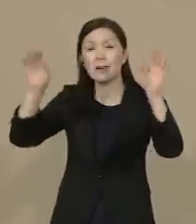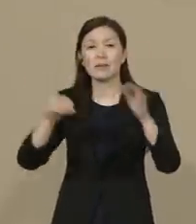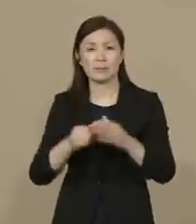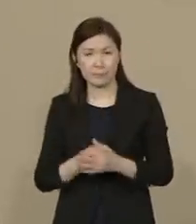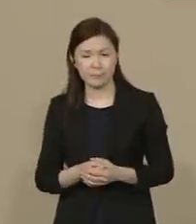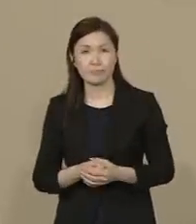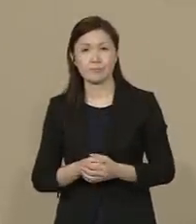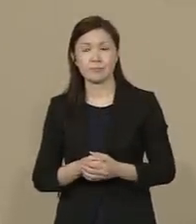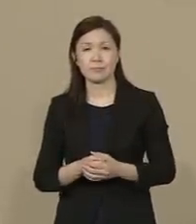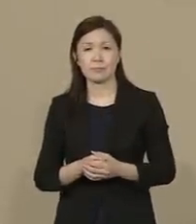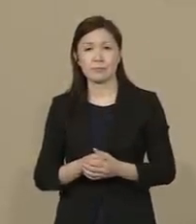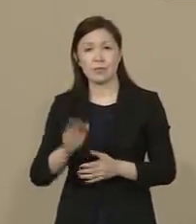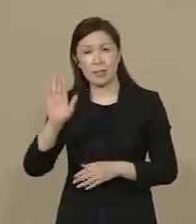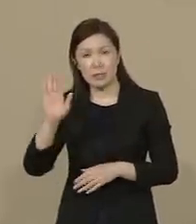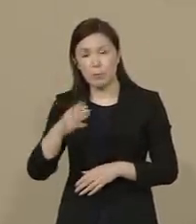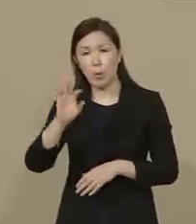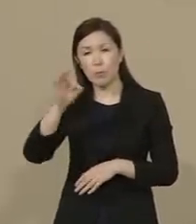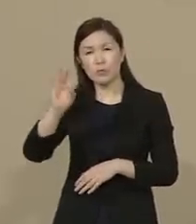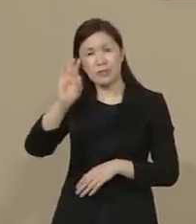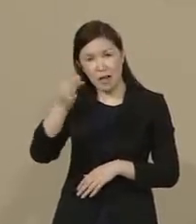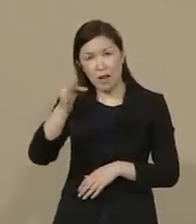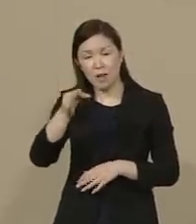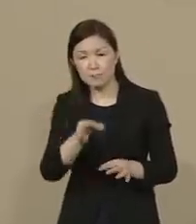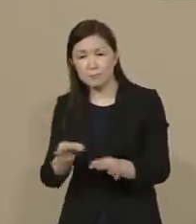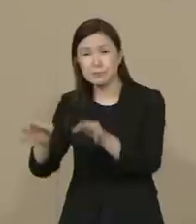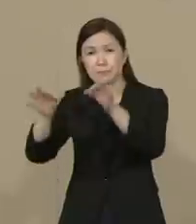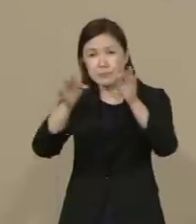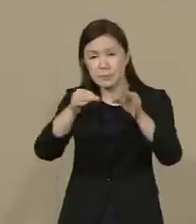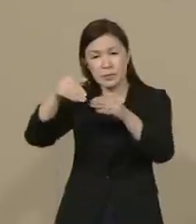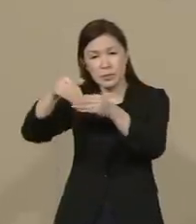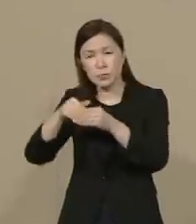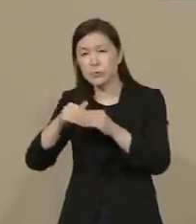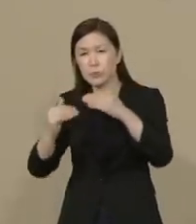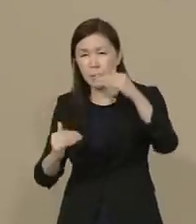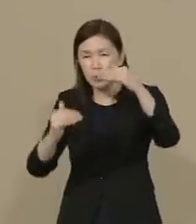ただ 物価の上昇に賃金が 追いついていません